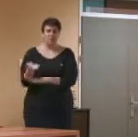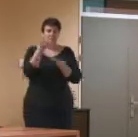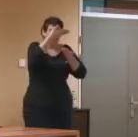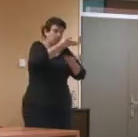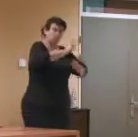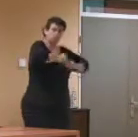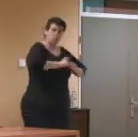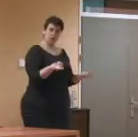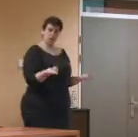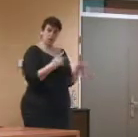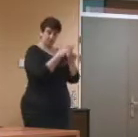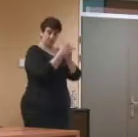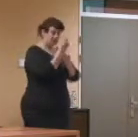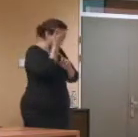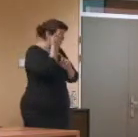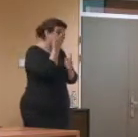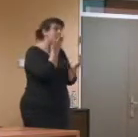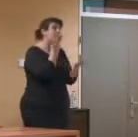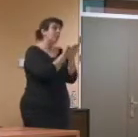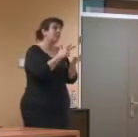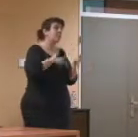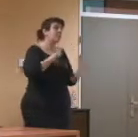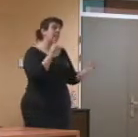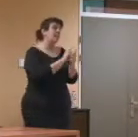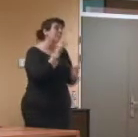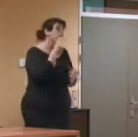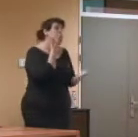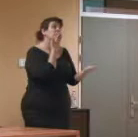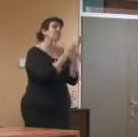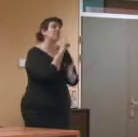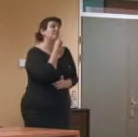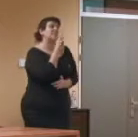se pedía a la Fiscalía Anticorrupción trece años de prisión y